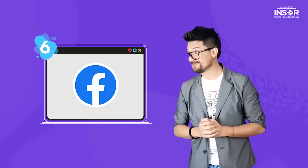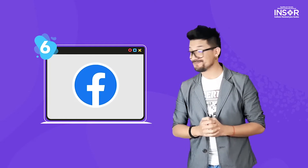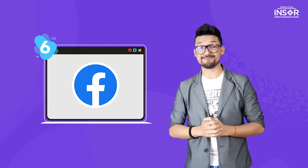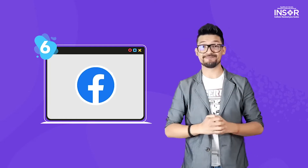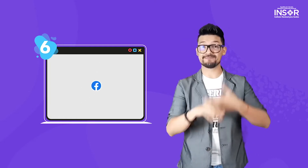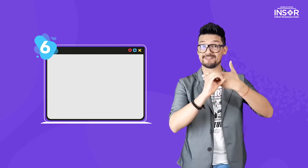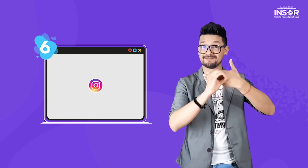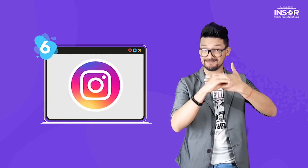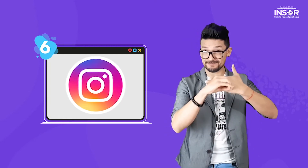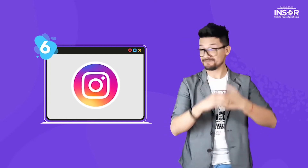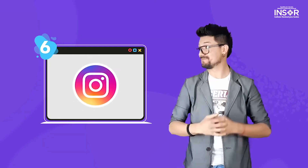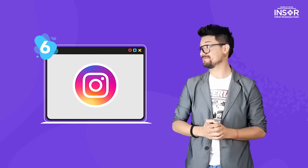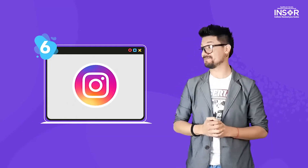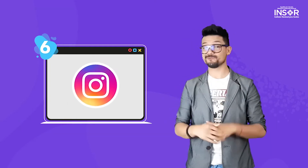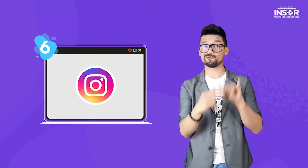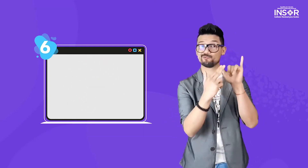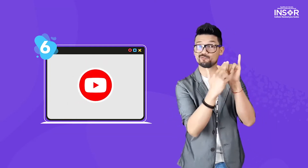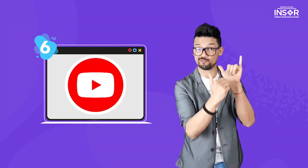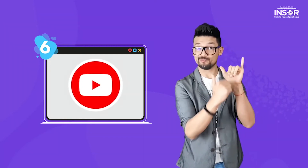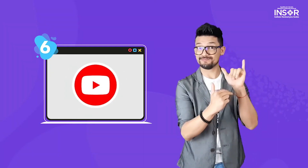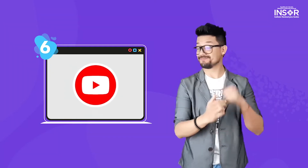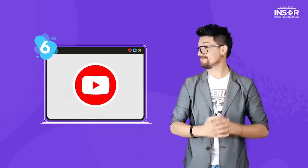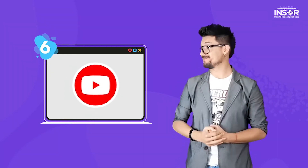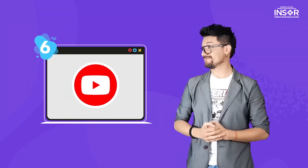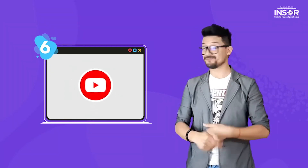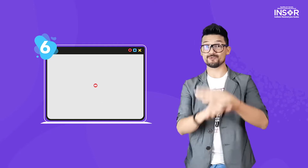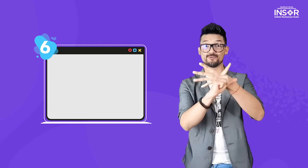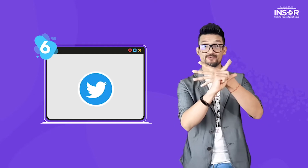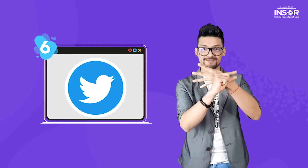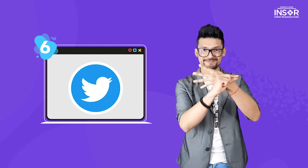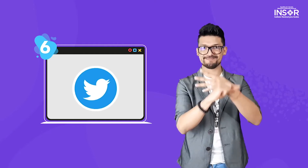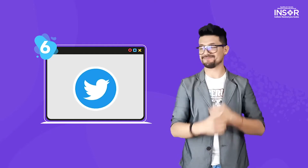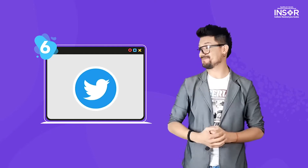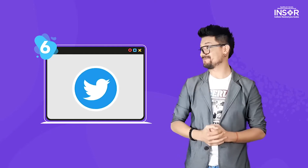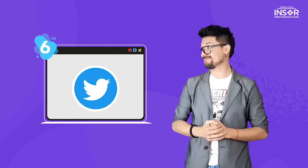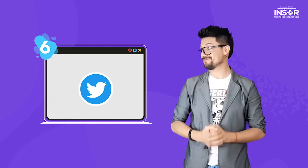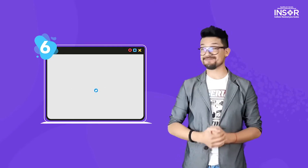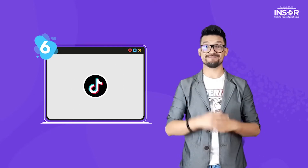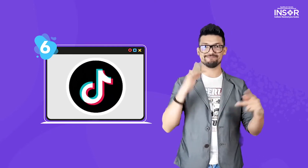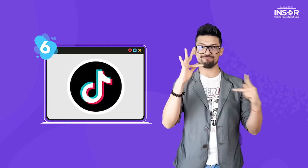Facebook, Instagram, YouTube, Twitter,